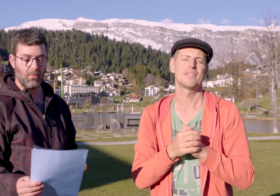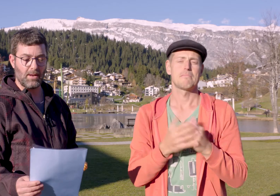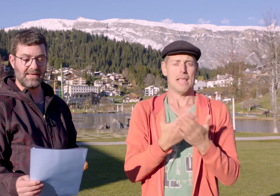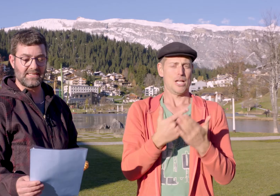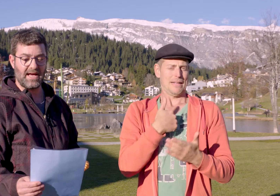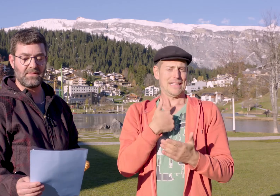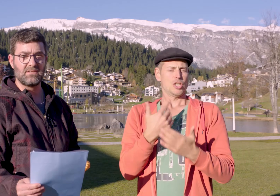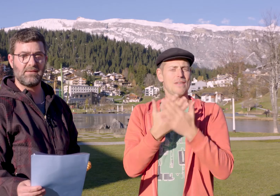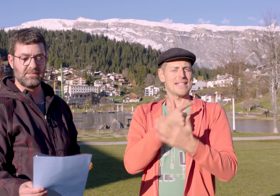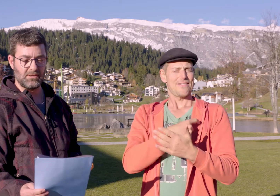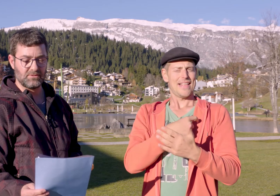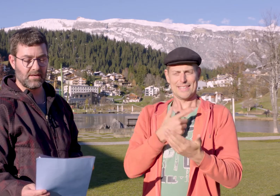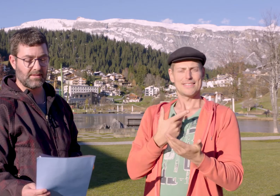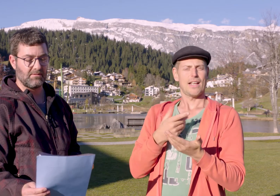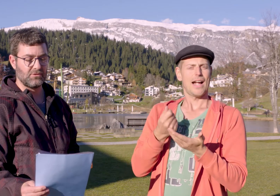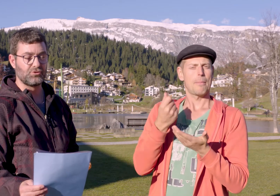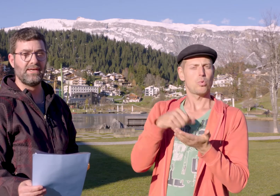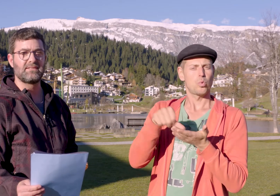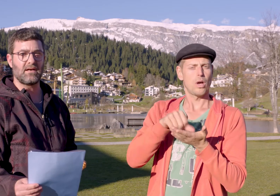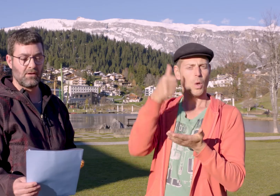Ich empfange im Moment nur die Hälfte der Sendungen des Schweizer Fernsehens